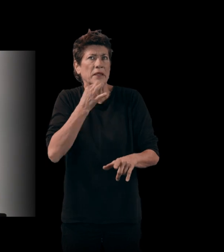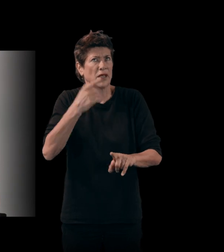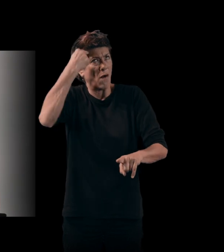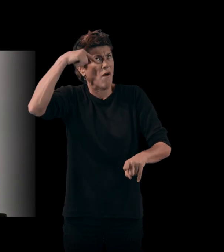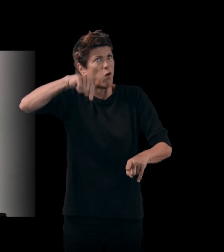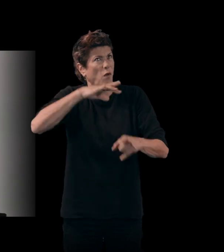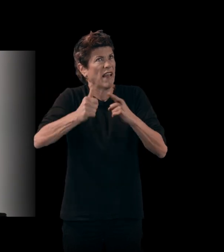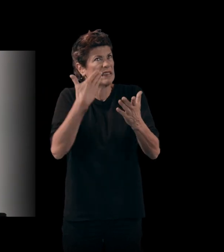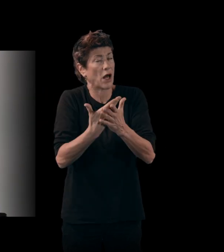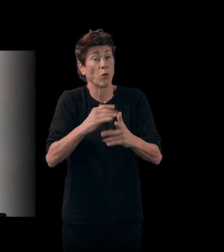Bonjour.